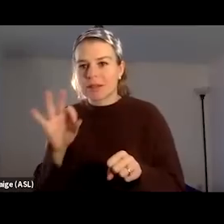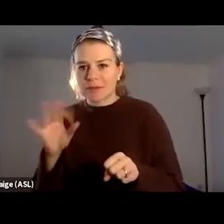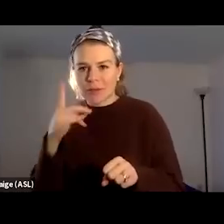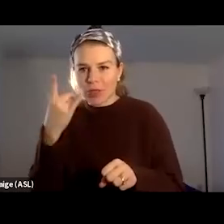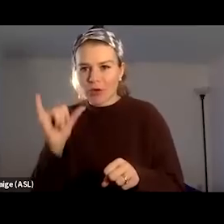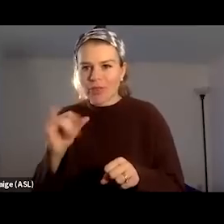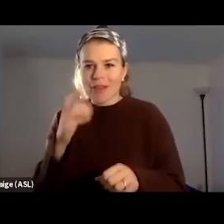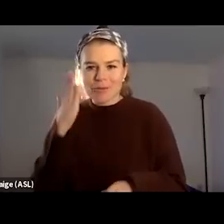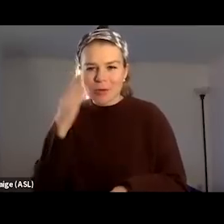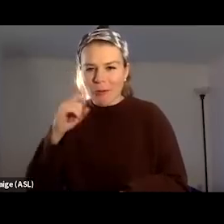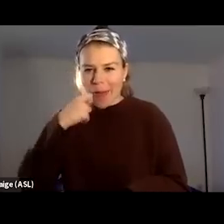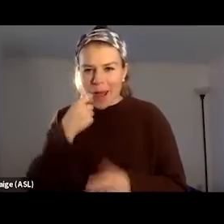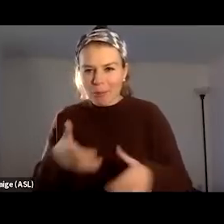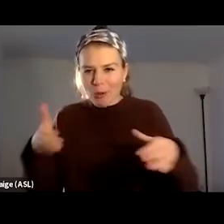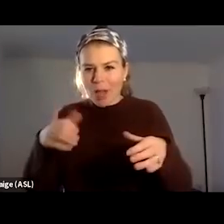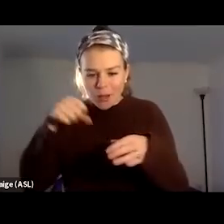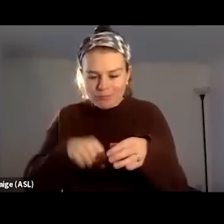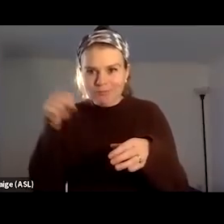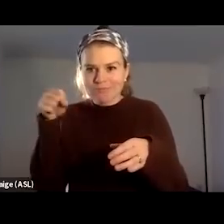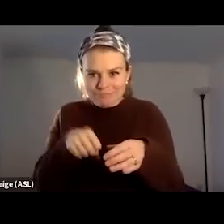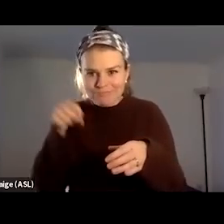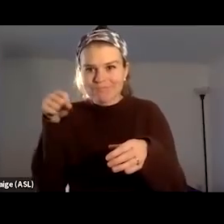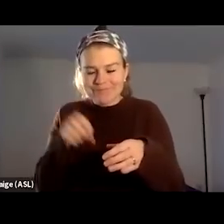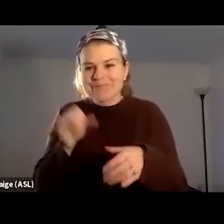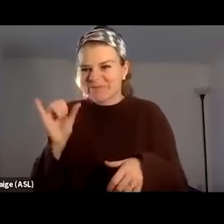Y finalmente encontraron un par de zapatillas amarillo neón y a Jim.